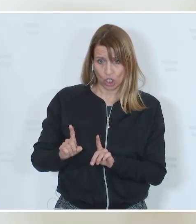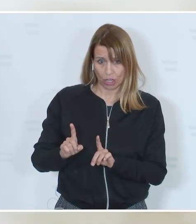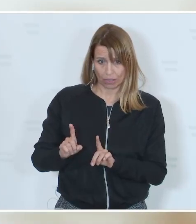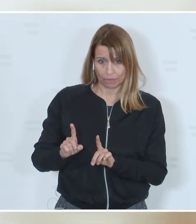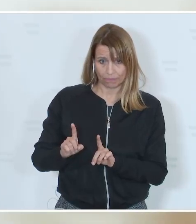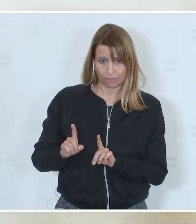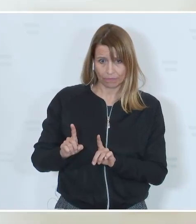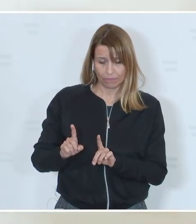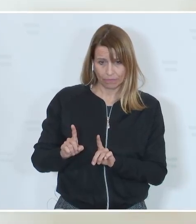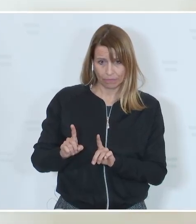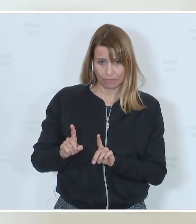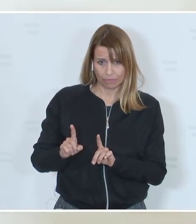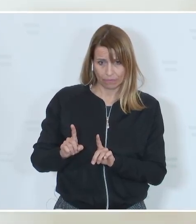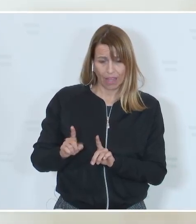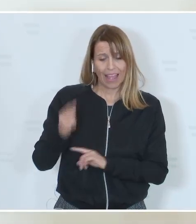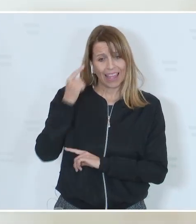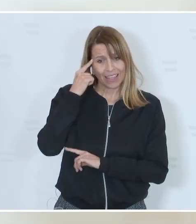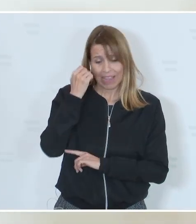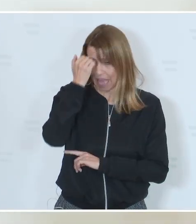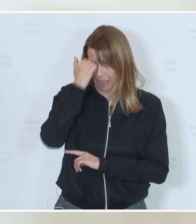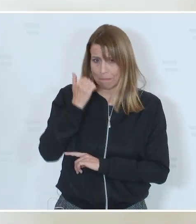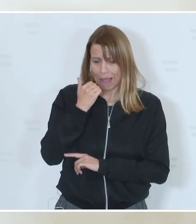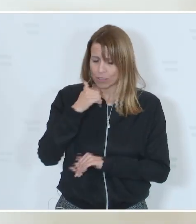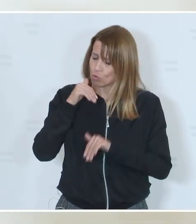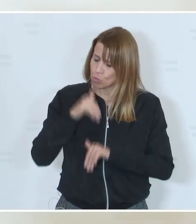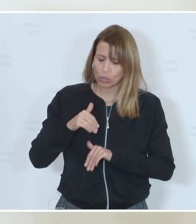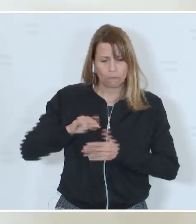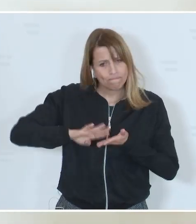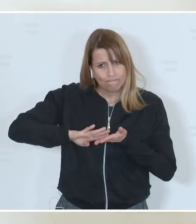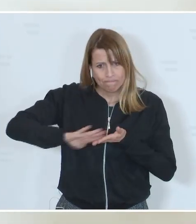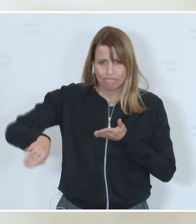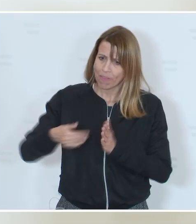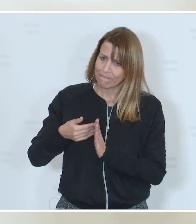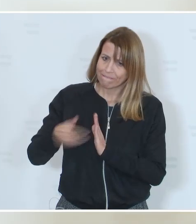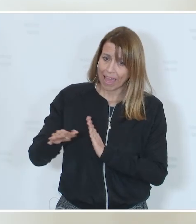dem Bild sein muss. Es ist inakzeptabel, was die Hamas getan haben. Aber so viele